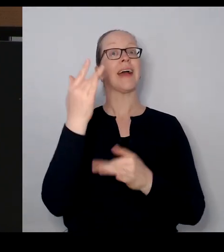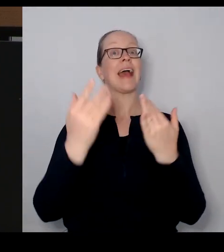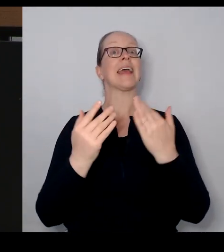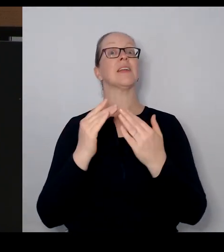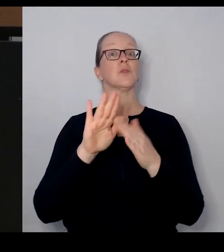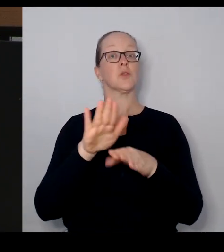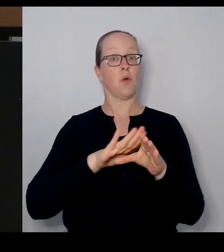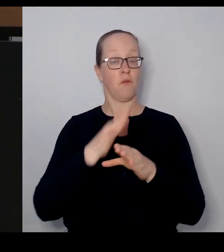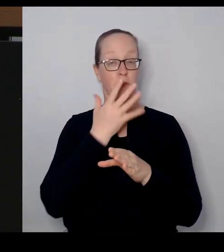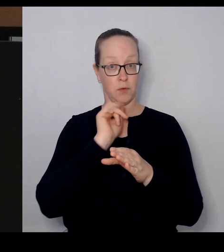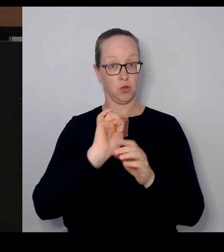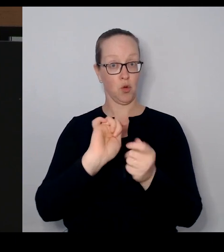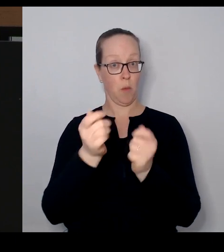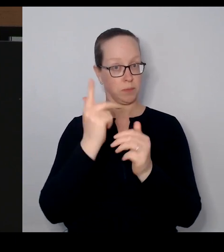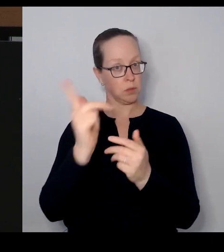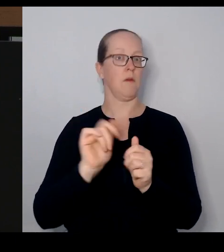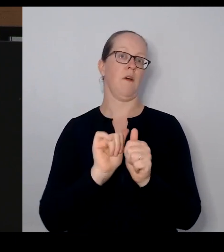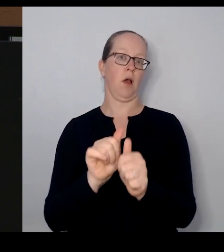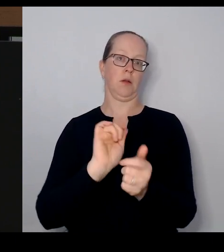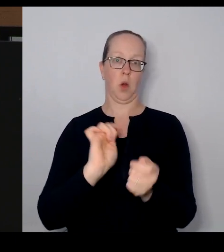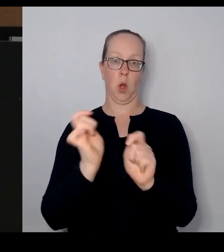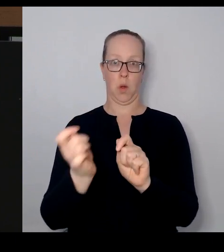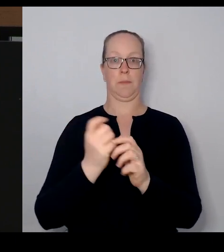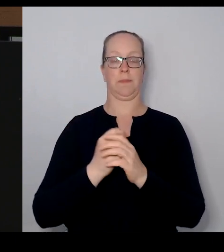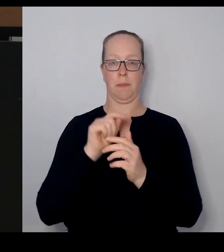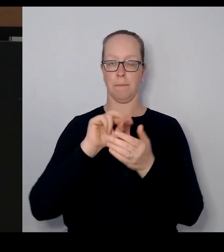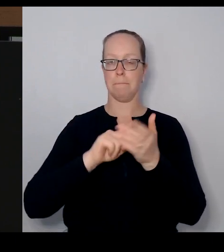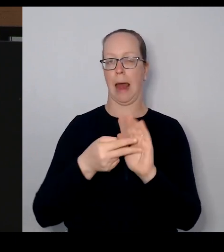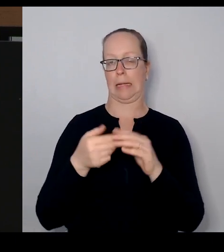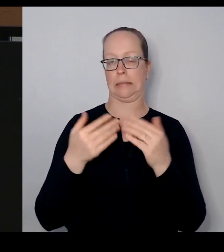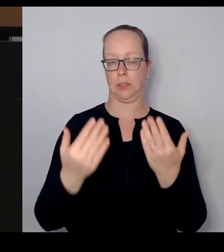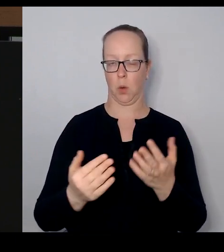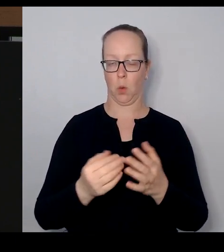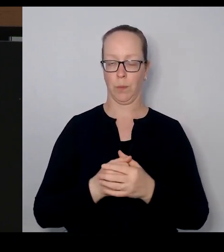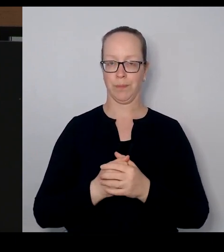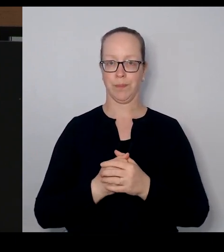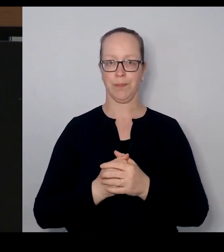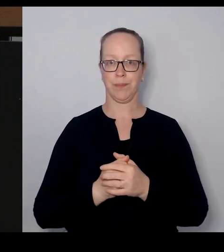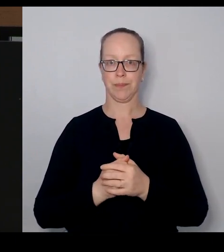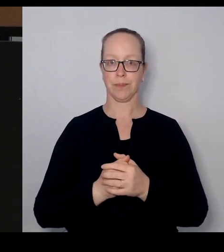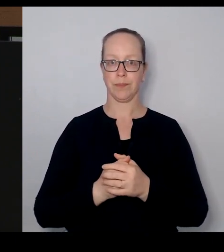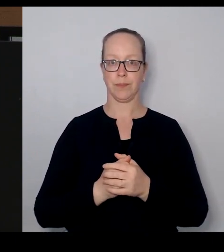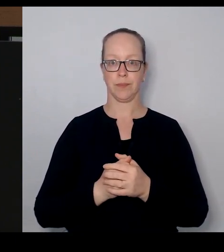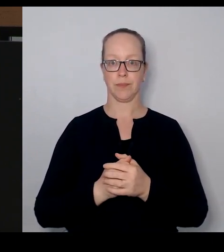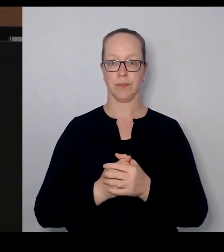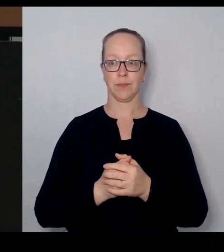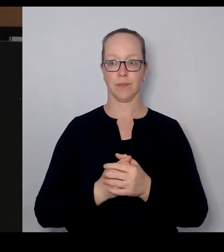Ein wesentlicher Teil des Jahresberichts befasst sich mit der Finanzlage des Landes.